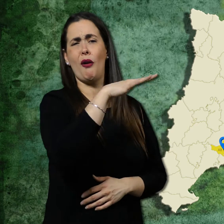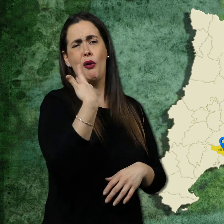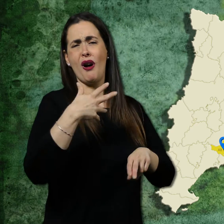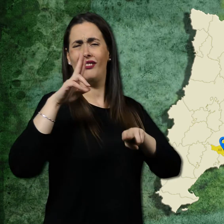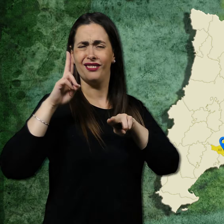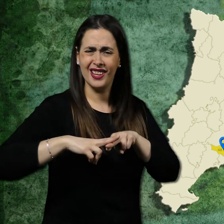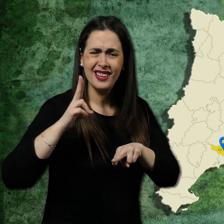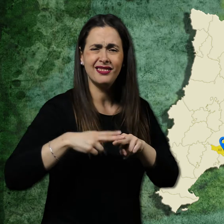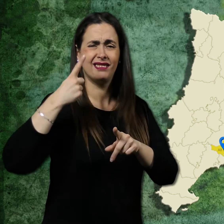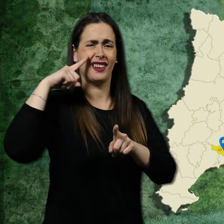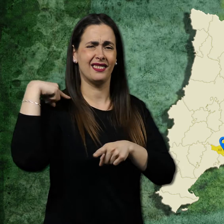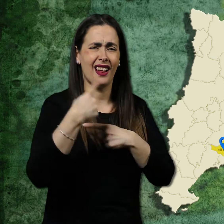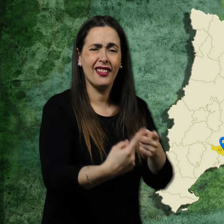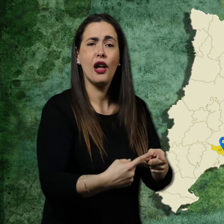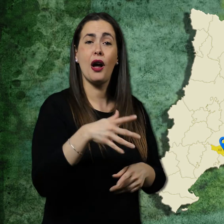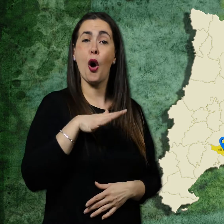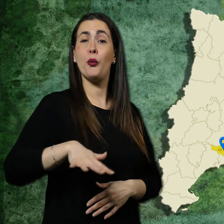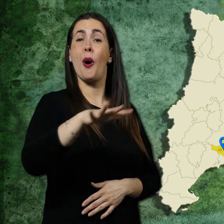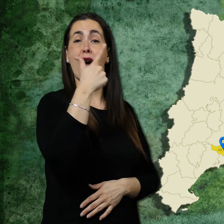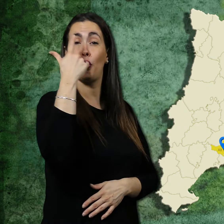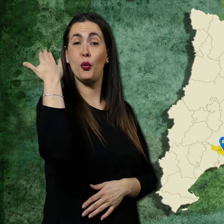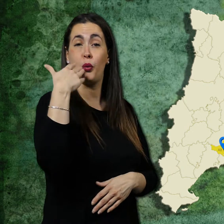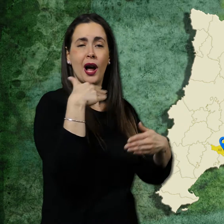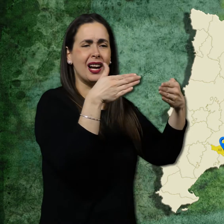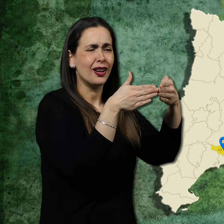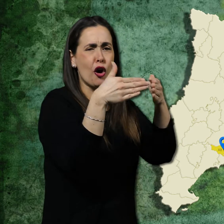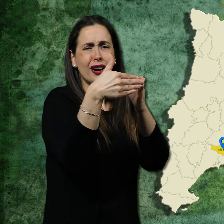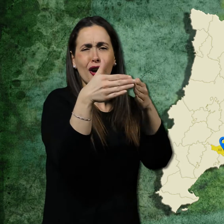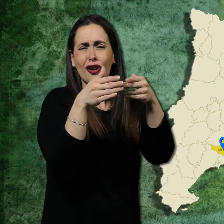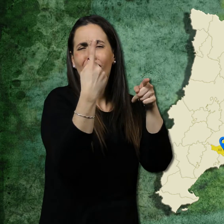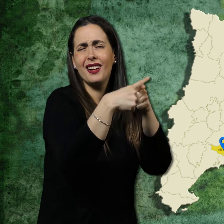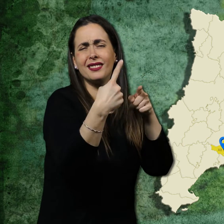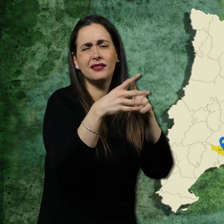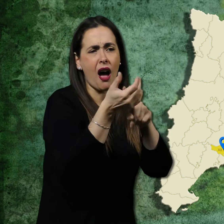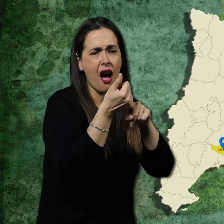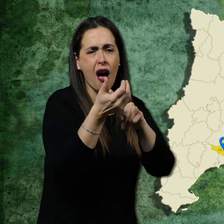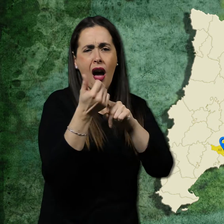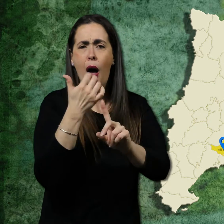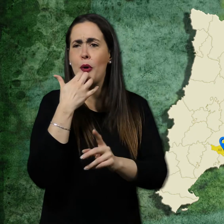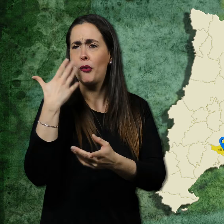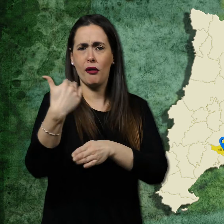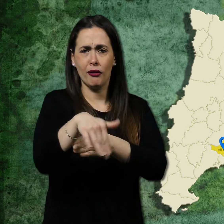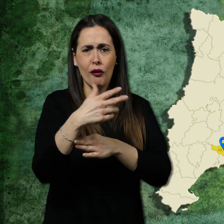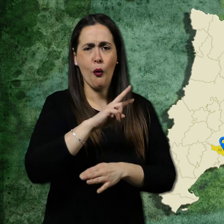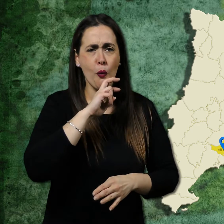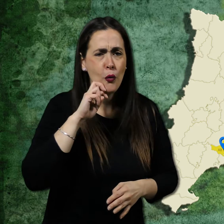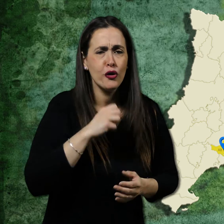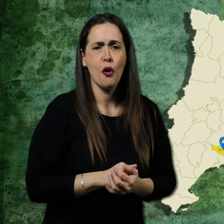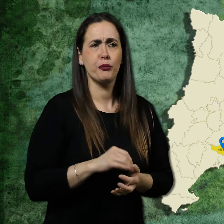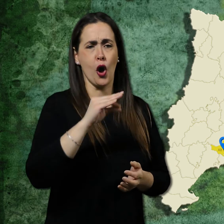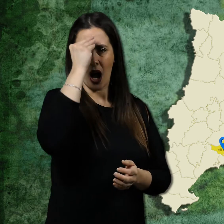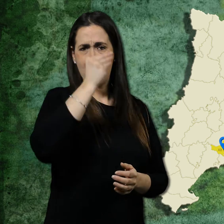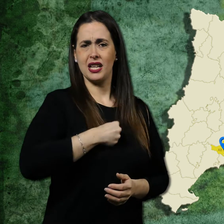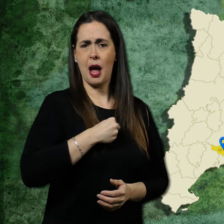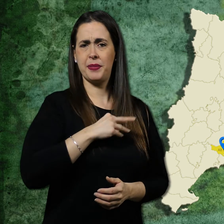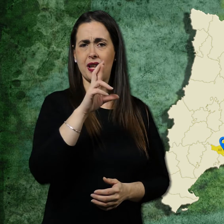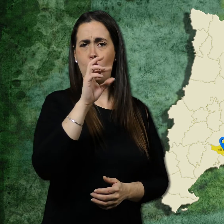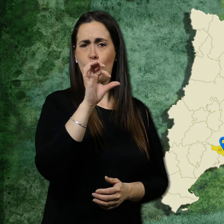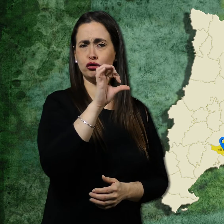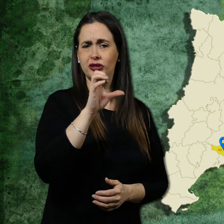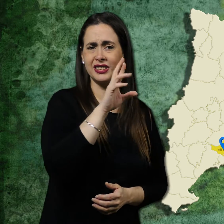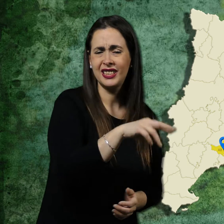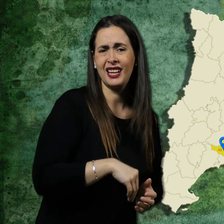les nombroses festes i tradicions, i racons del barri antic, com el call jueu o l'acollidora capella del Roser,